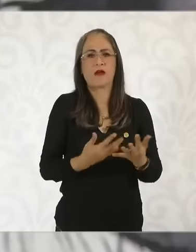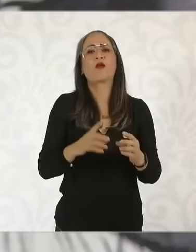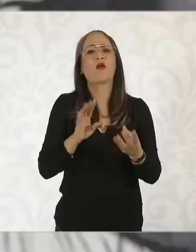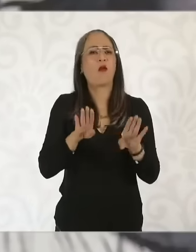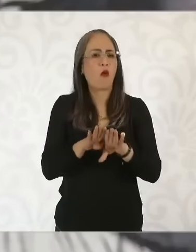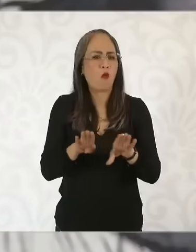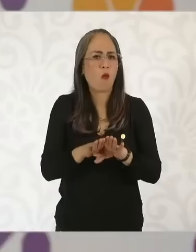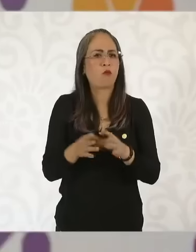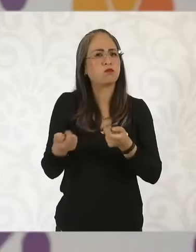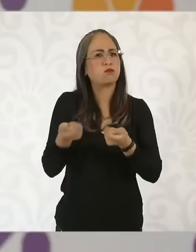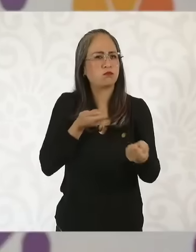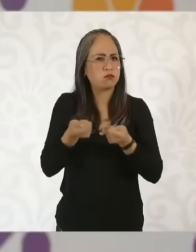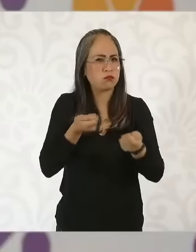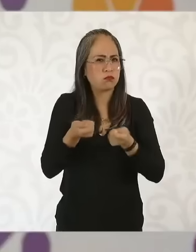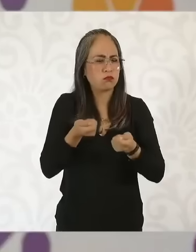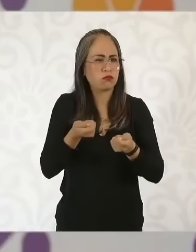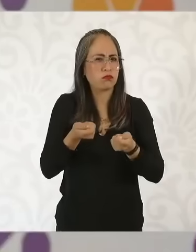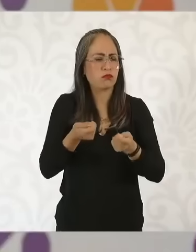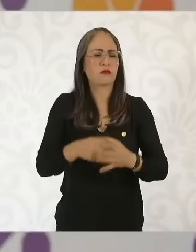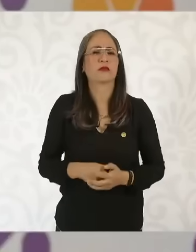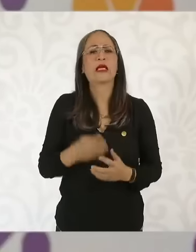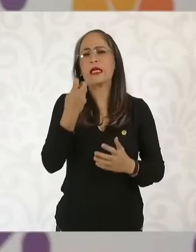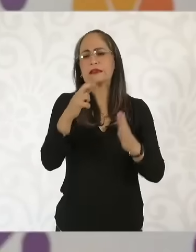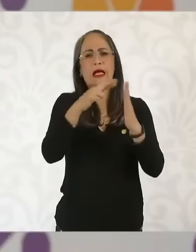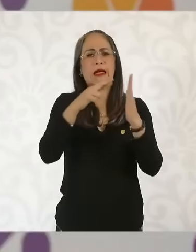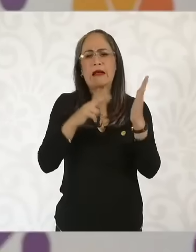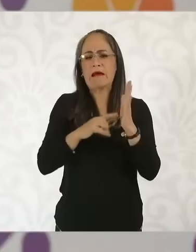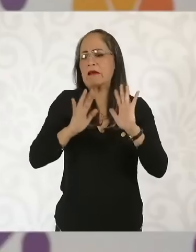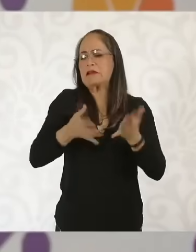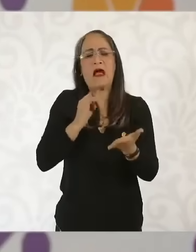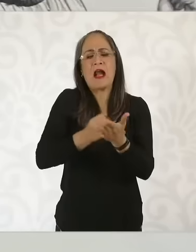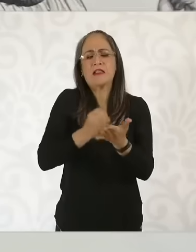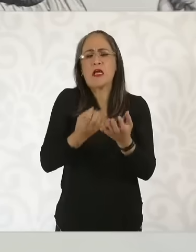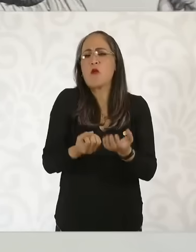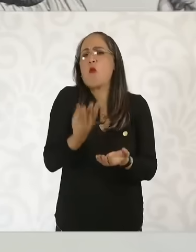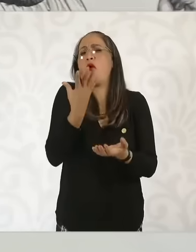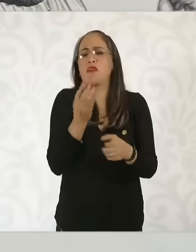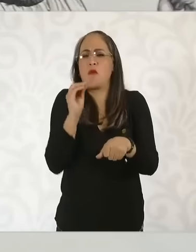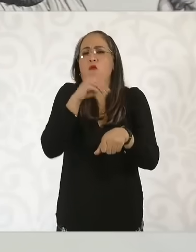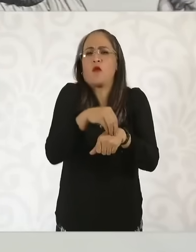serie de preguntas que no son nada más qué arancel te voy a poner, sino cómo va a funcionar nuestro